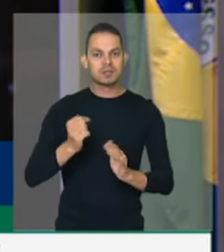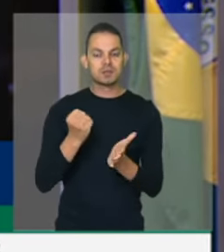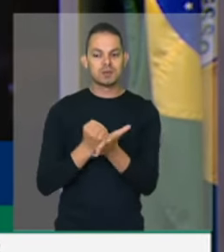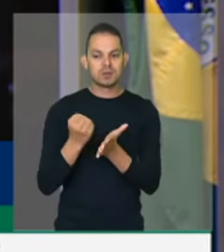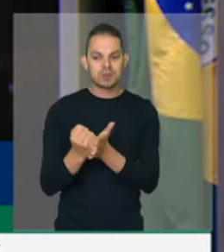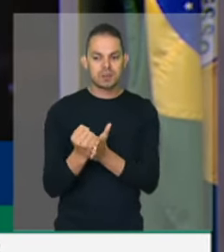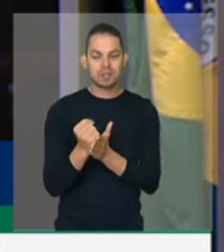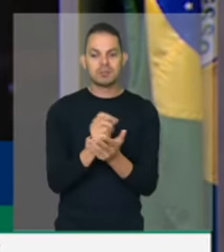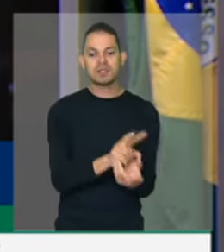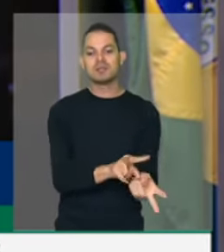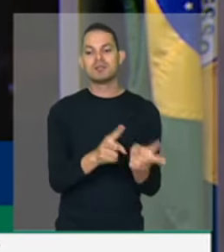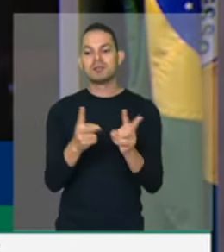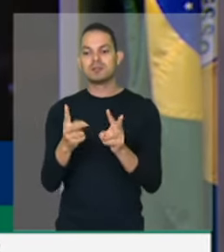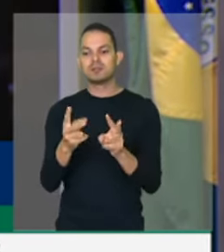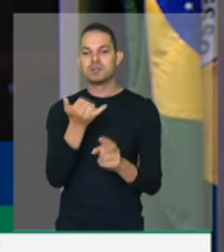FISCALIZAÇÃO DA MEDIDA. A EMENDA N° 5, DE AUTORIA DO